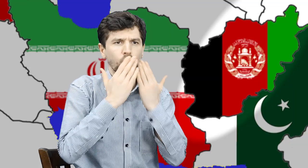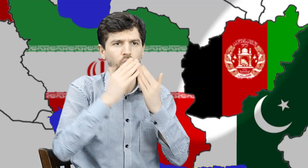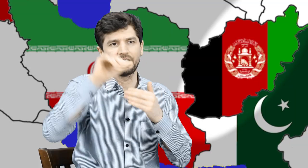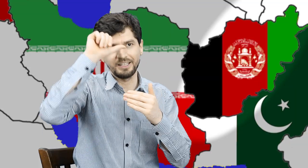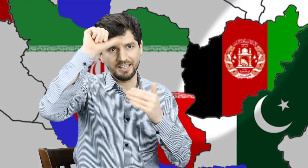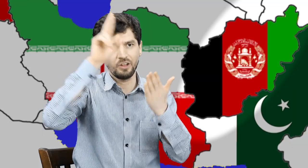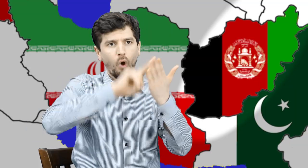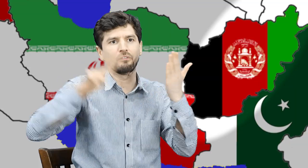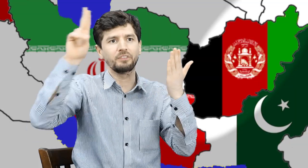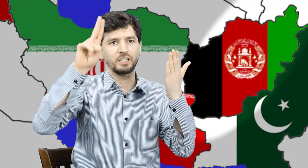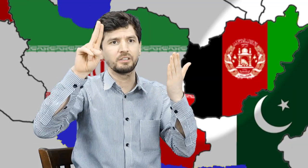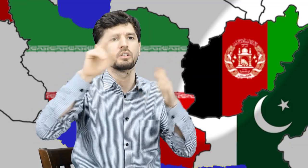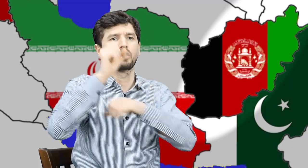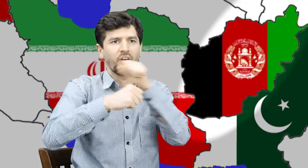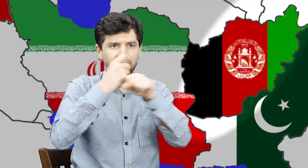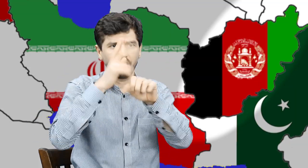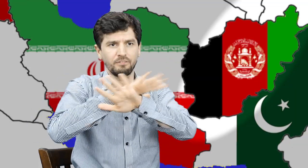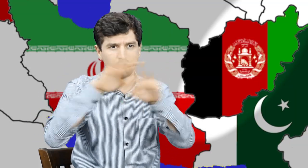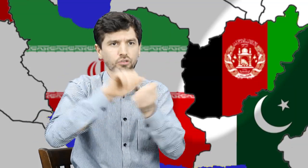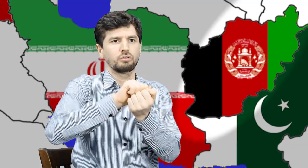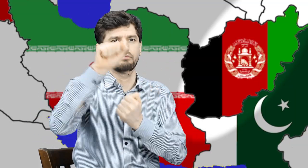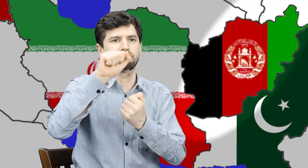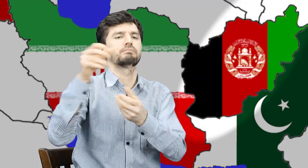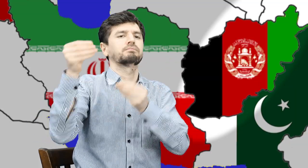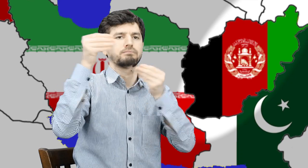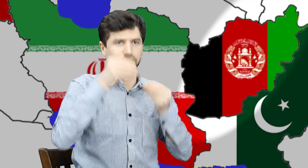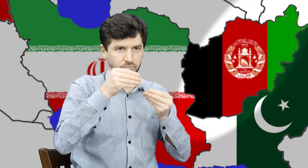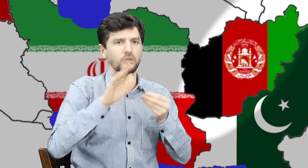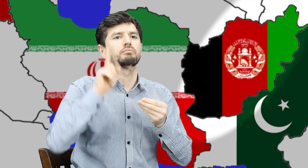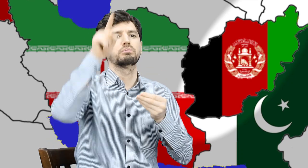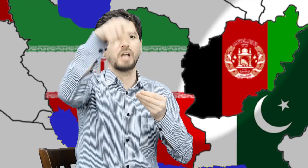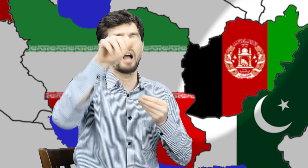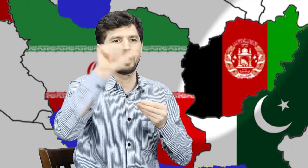Ich habe in Indien 3 Jahre lang studiert. Mit meinem Diplom in meiner Tasche ging ich wieder zurück nach Afghanistan und